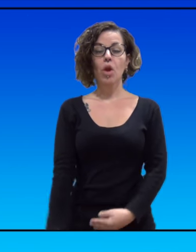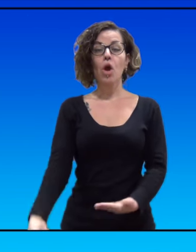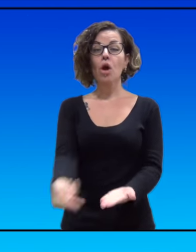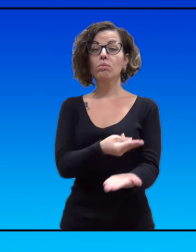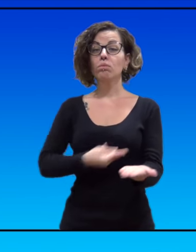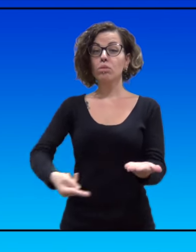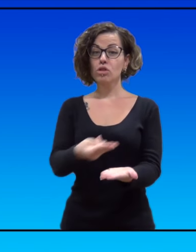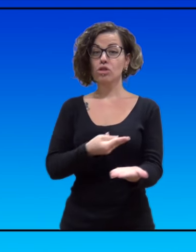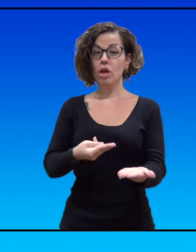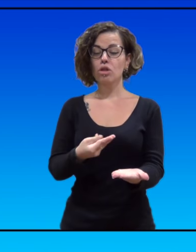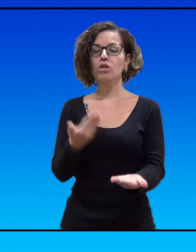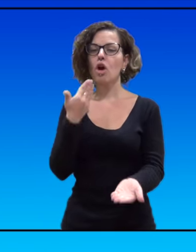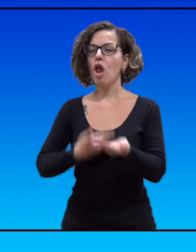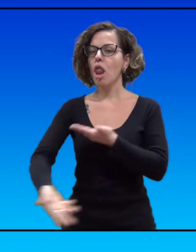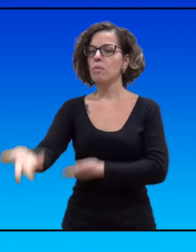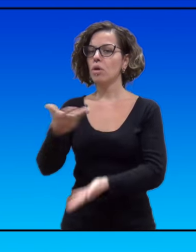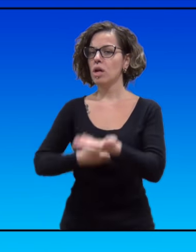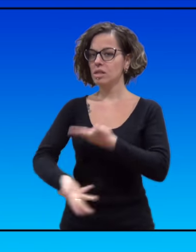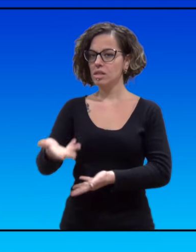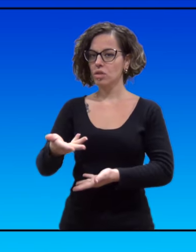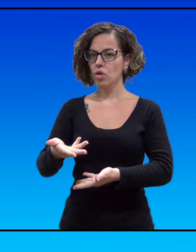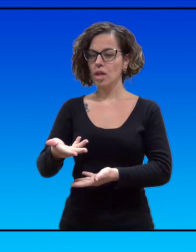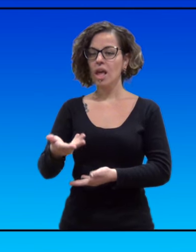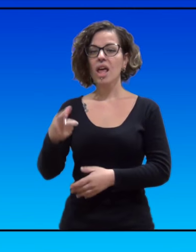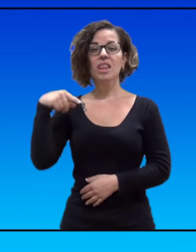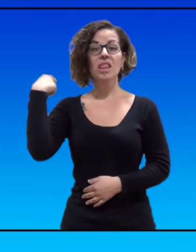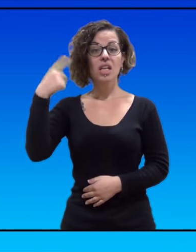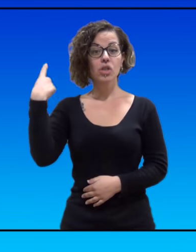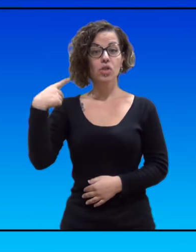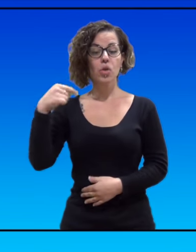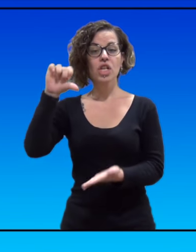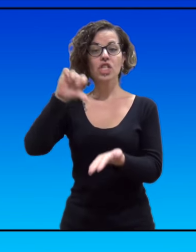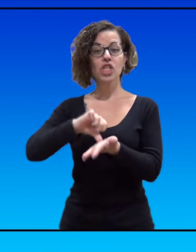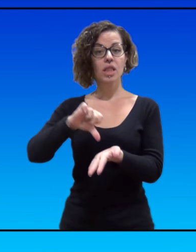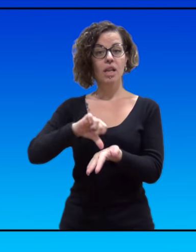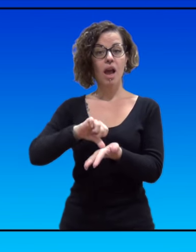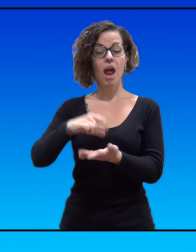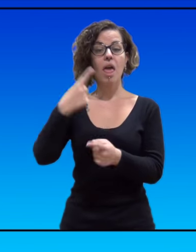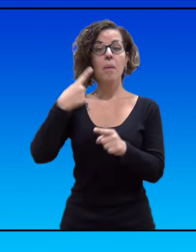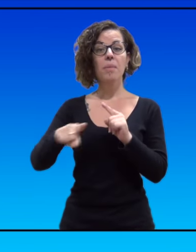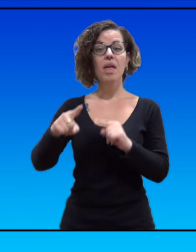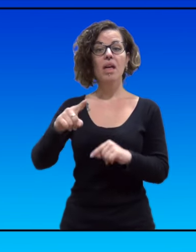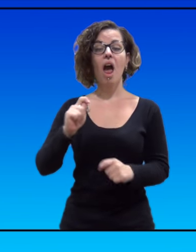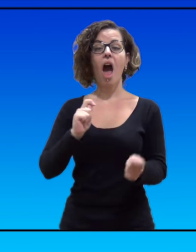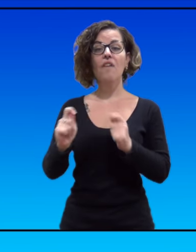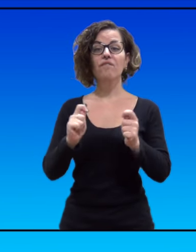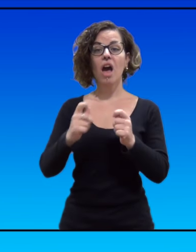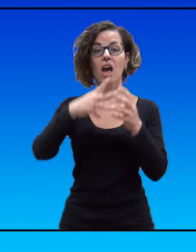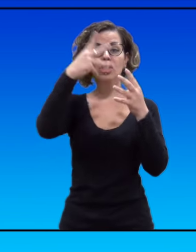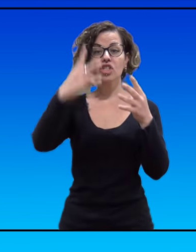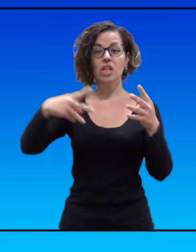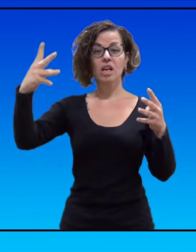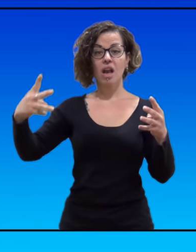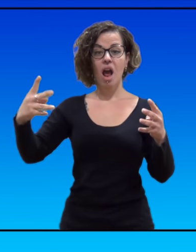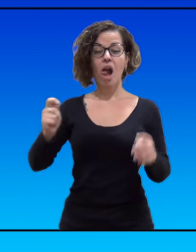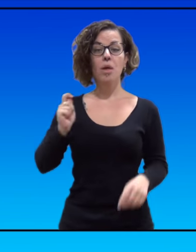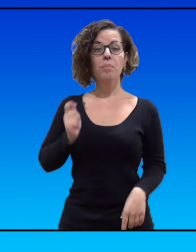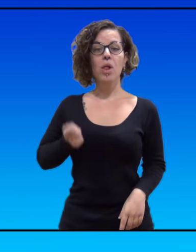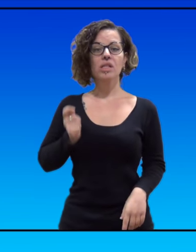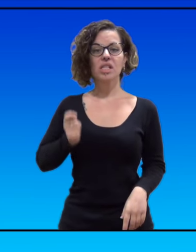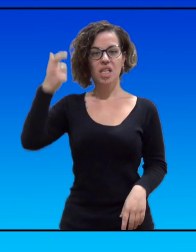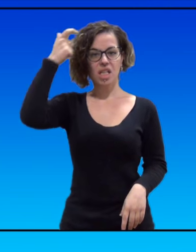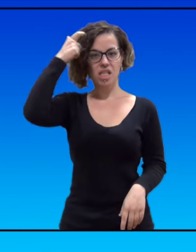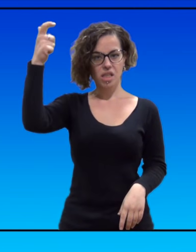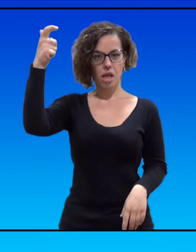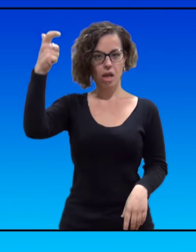Un progetto ideato in collaborazione con la Direzione Centrale per gli Affari Generali della Polizia di Stato